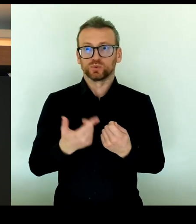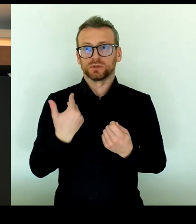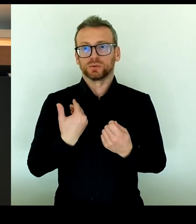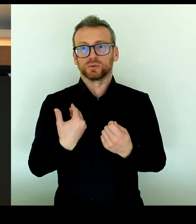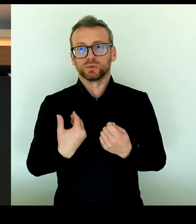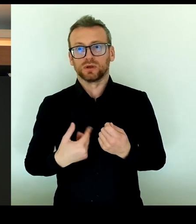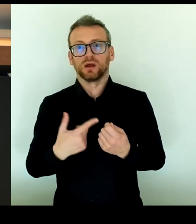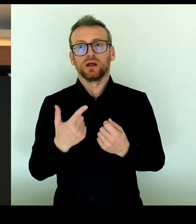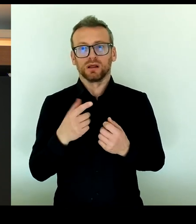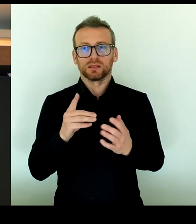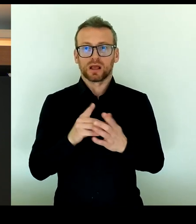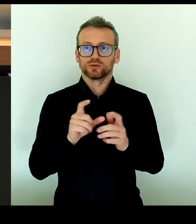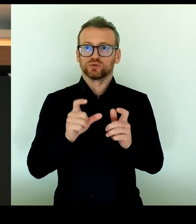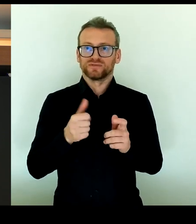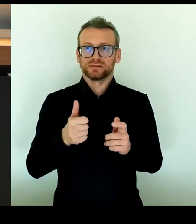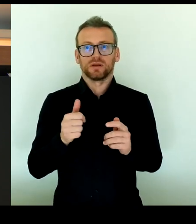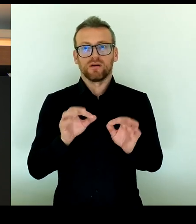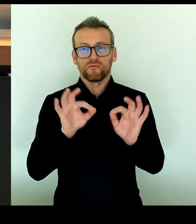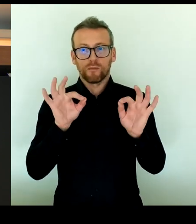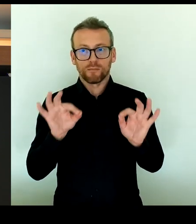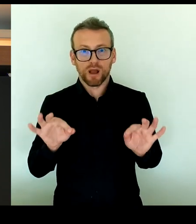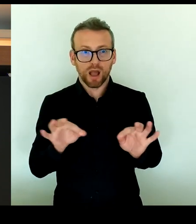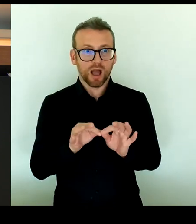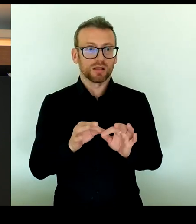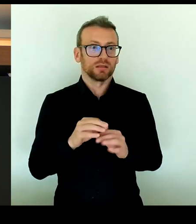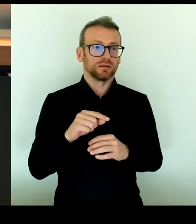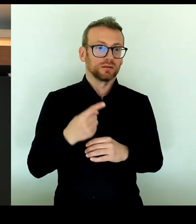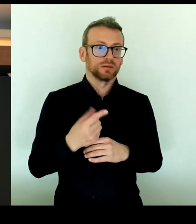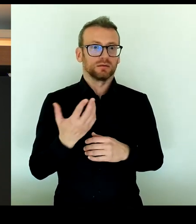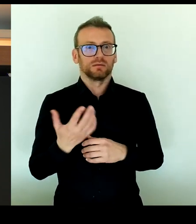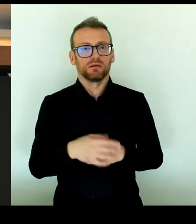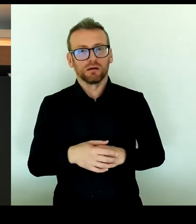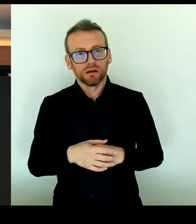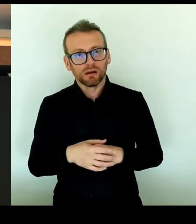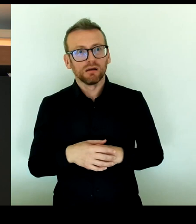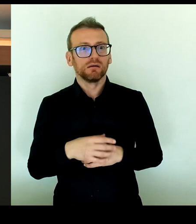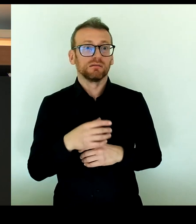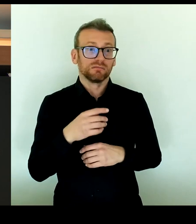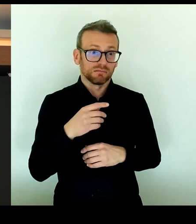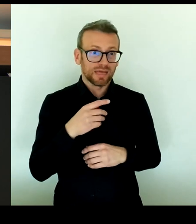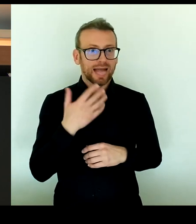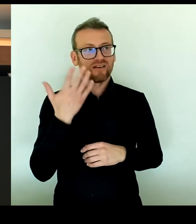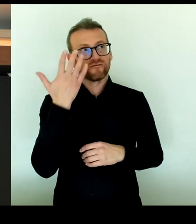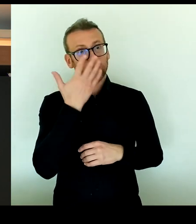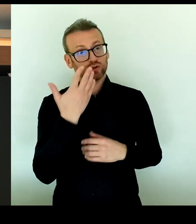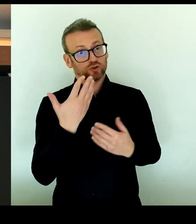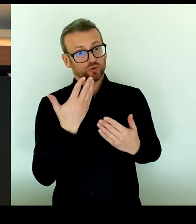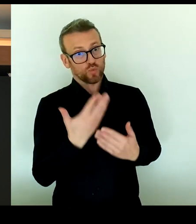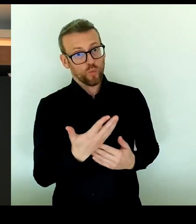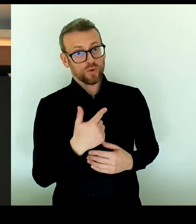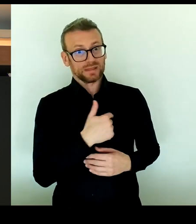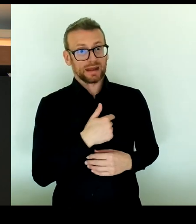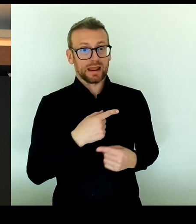Die Datenschutzbeauftragte legt den Finger in die Wunde und ich kann mich dem voll und ganz anschließen. Ich möchte daher